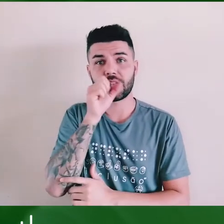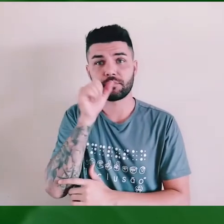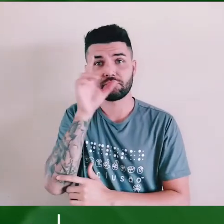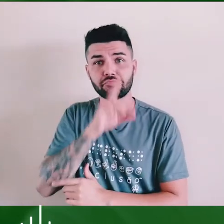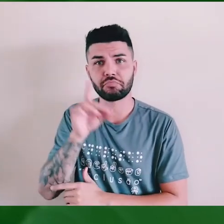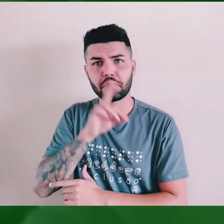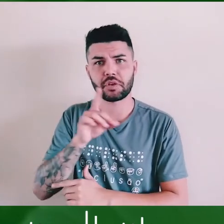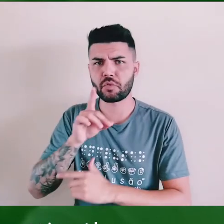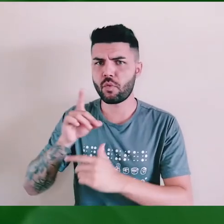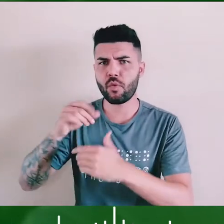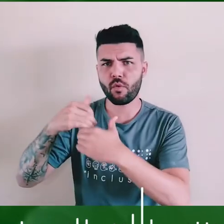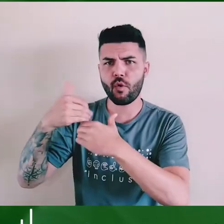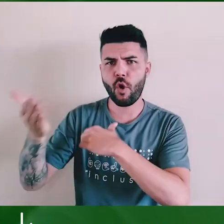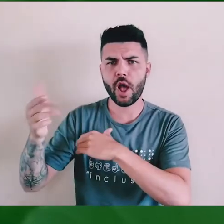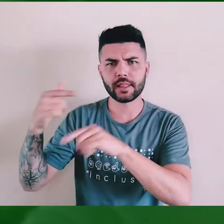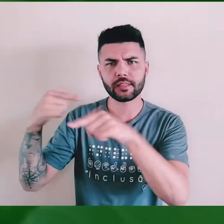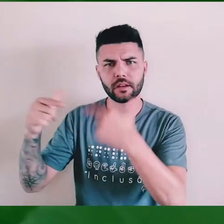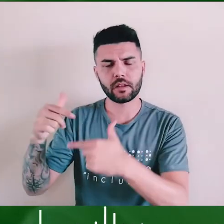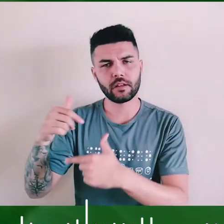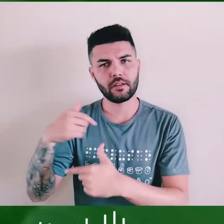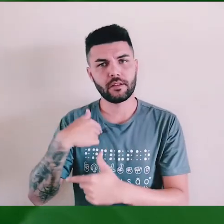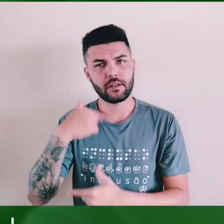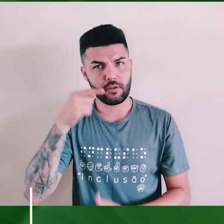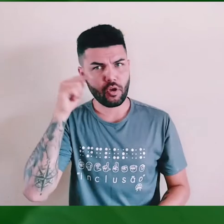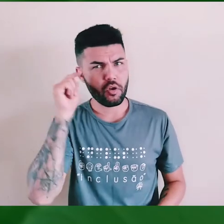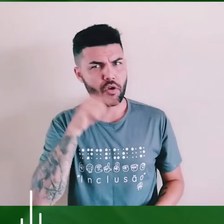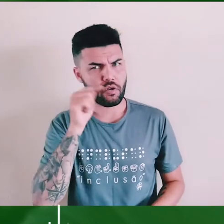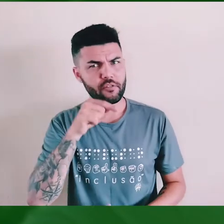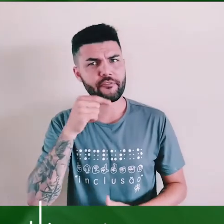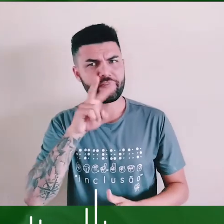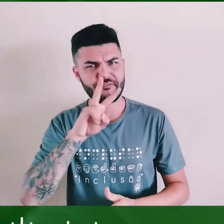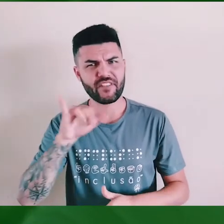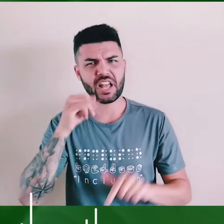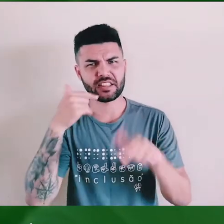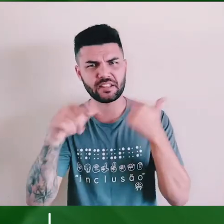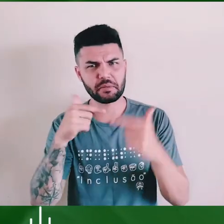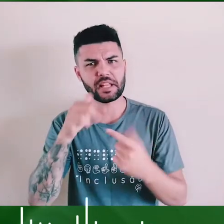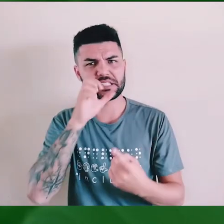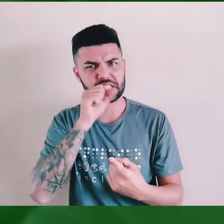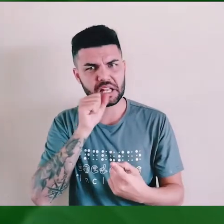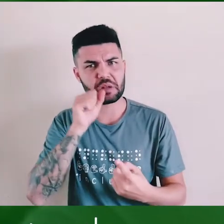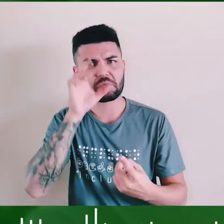semana, pois eles estavam trabalhando. Então desde pequeno eu sempre acostumei com trabalhar